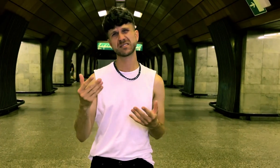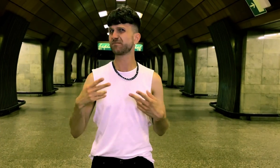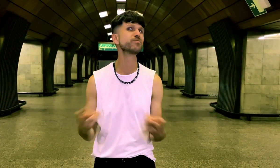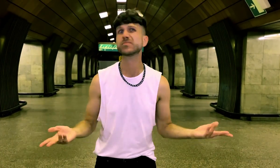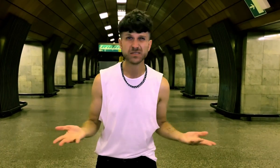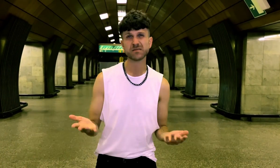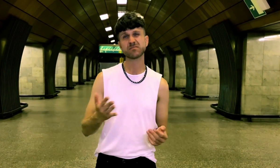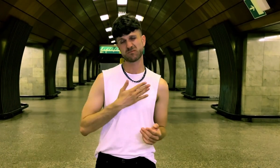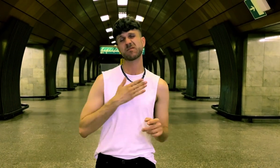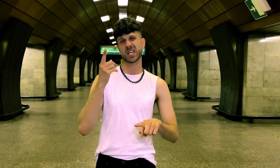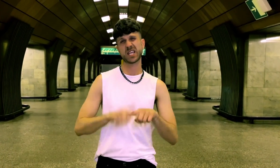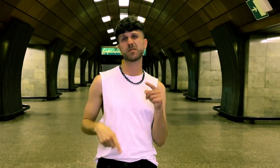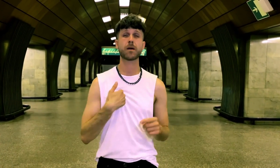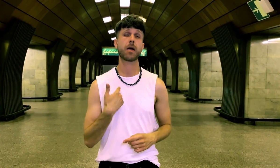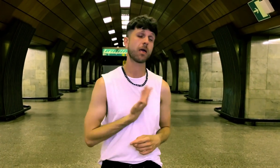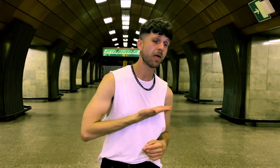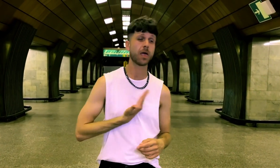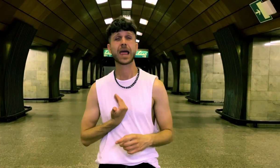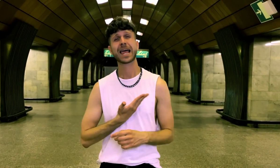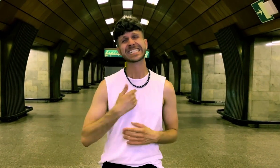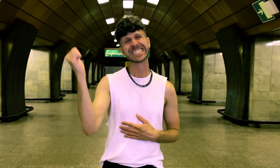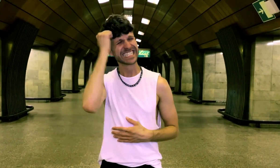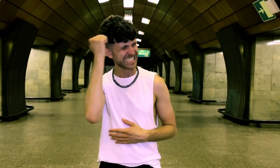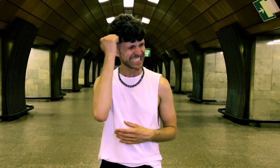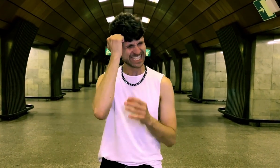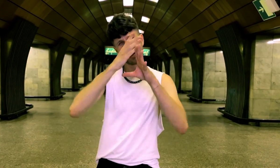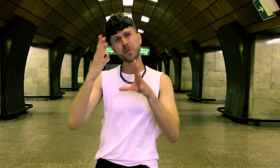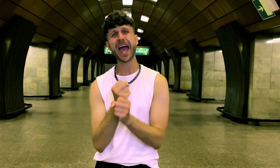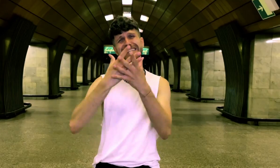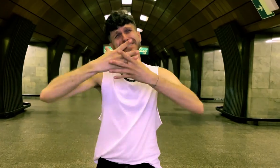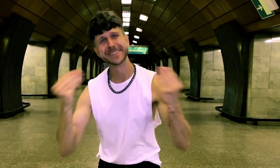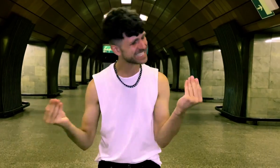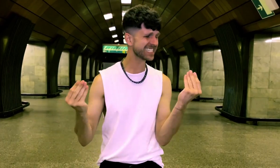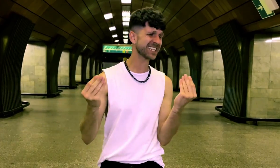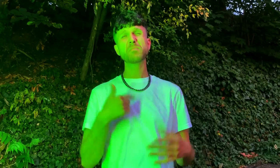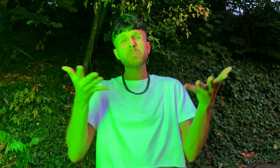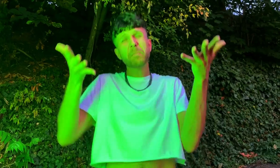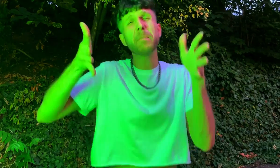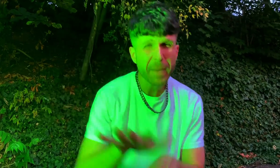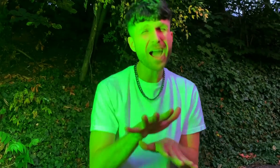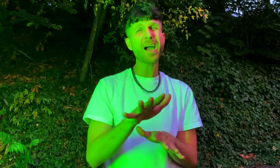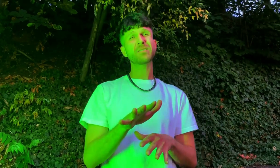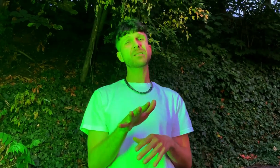Můžeš vinit jen sebe. Na litování je pozdě, je to tvoje chyba. Padám.